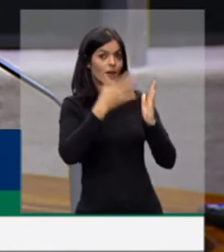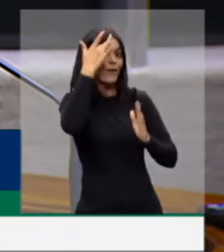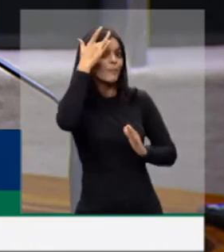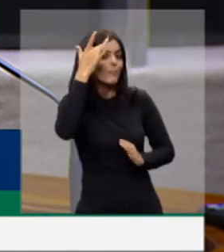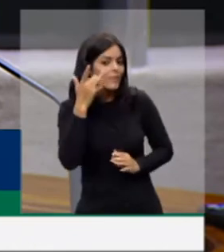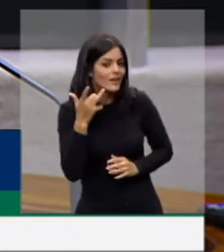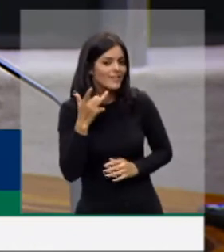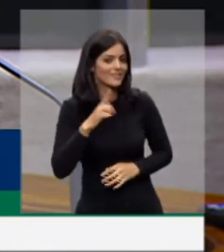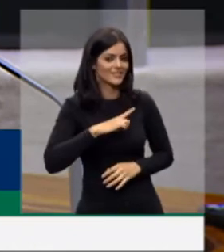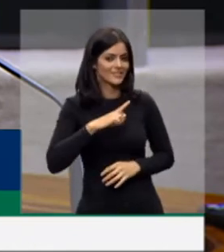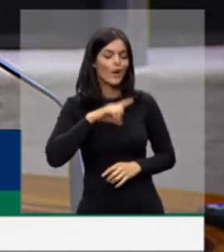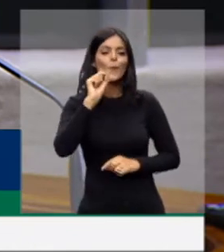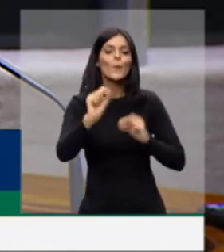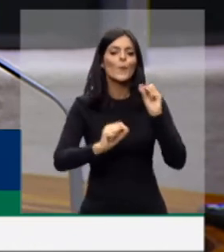TAREFA MUITO IMPORTANTE, QUE NÓS DA CÂMARA DOS DEPUTADOS